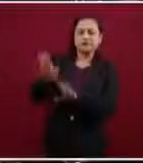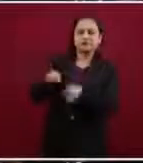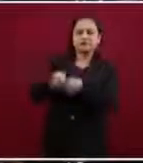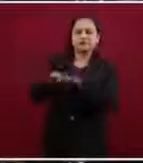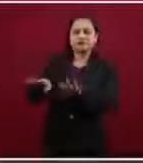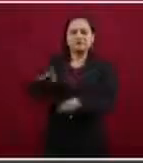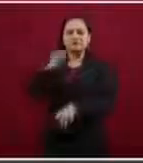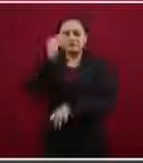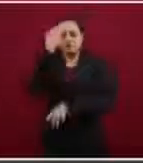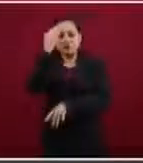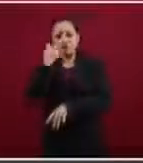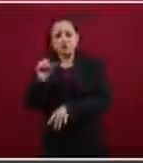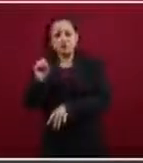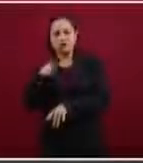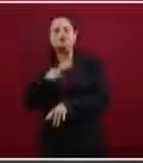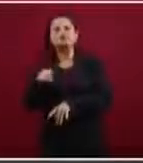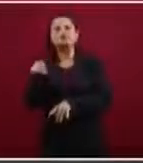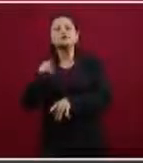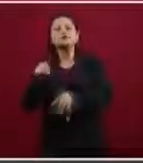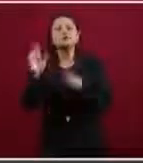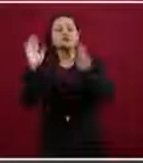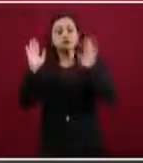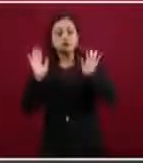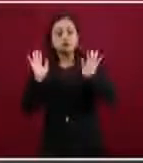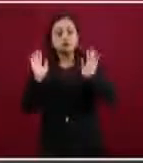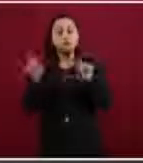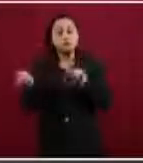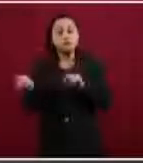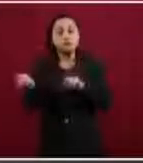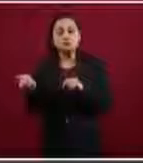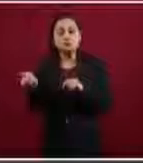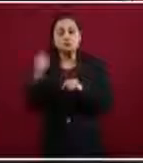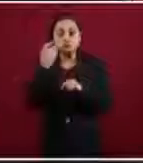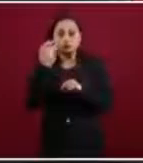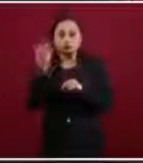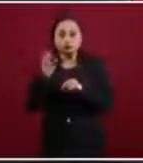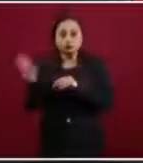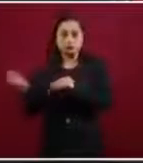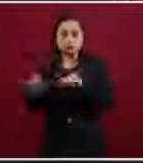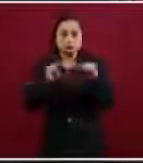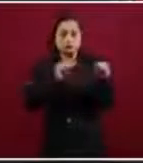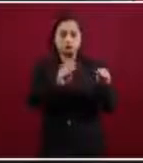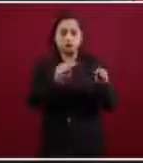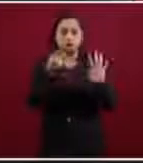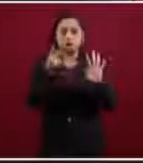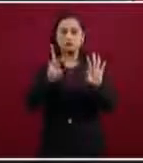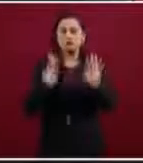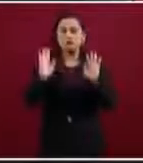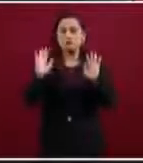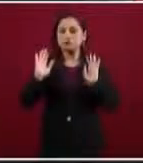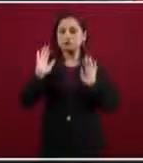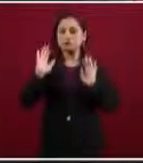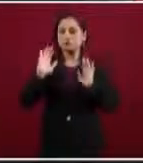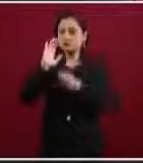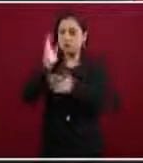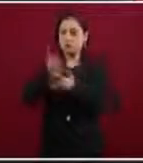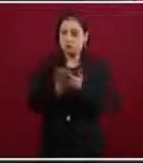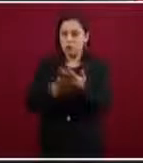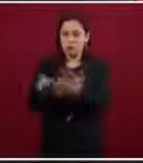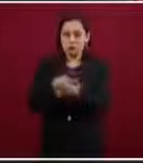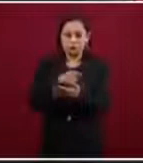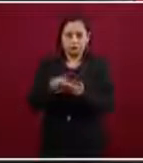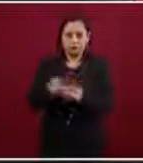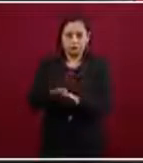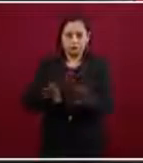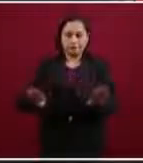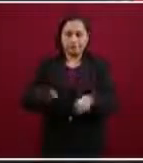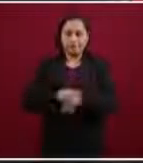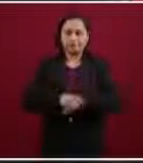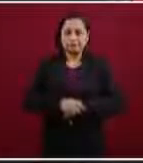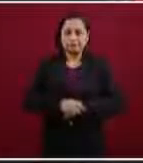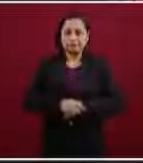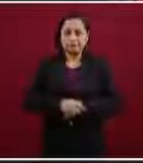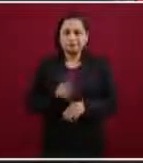si tú quieres, ya se le acaba el contrato’. Así era.